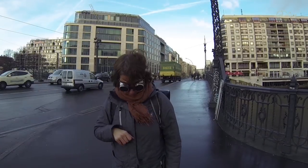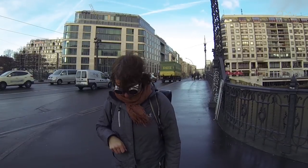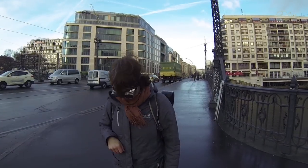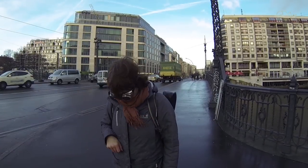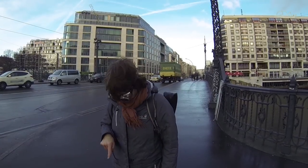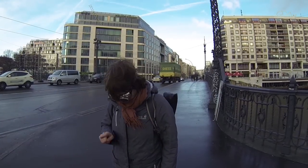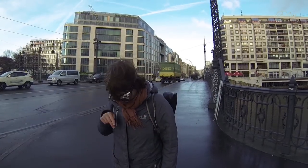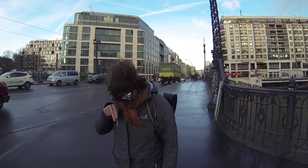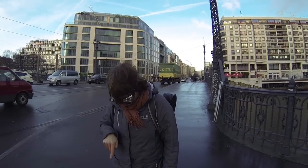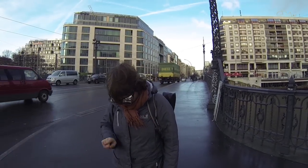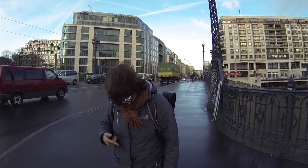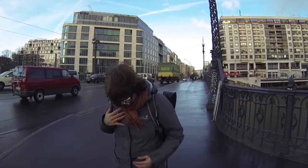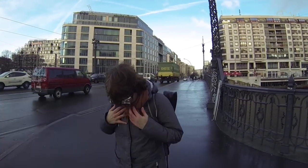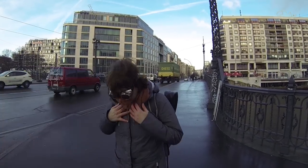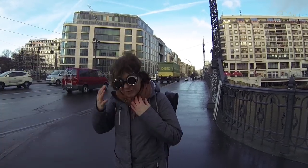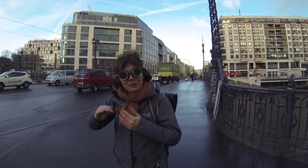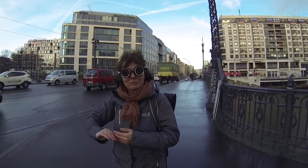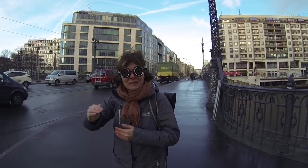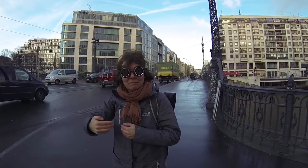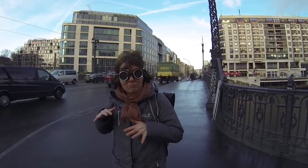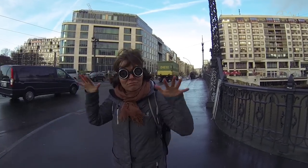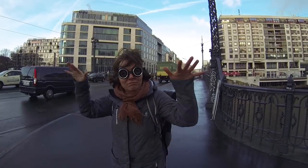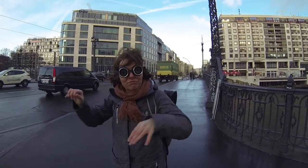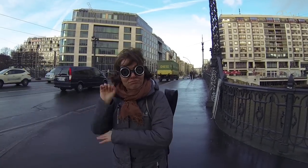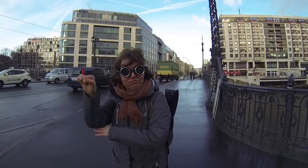Aha, da ist der Bürgersteig zu Ende. Da würde ich glatt drüber fallen! Das passiert sicher schnell.